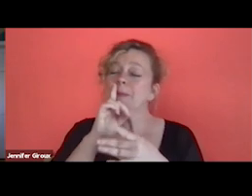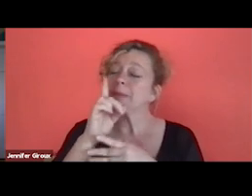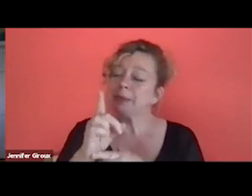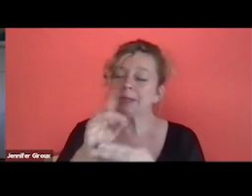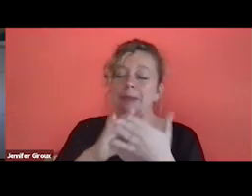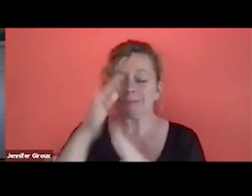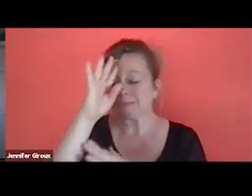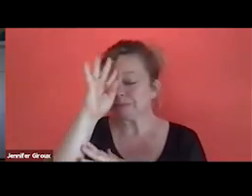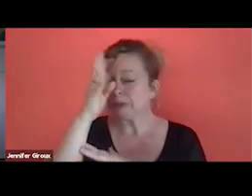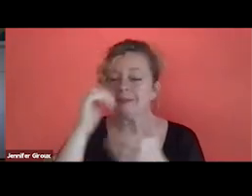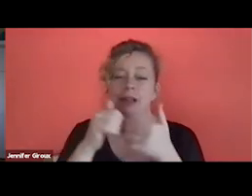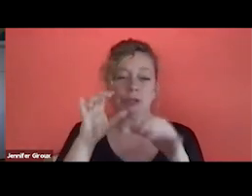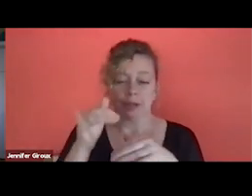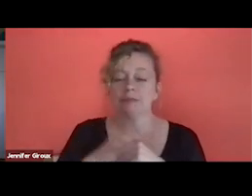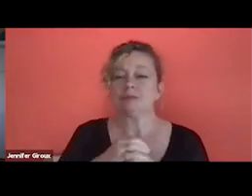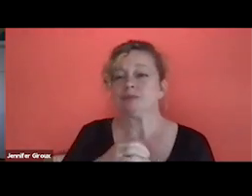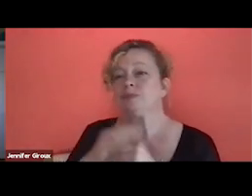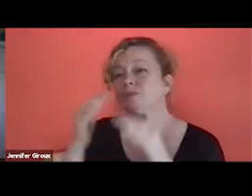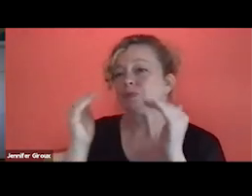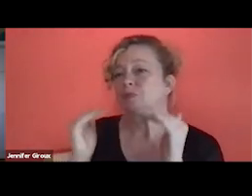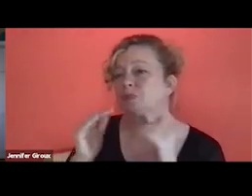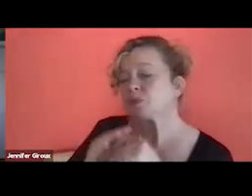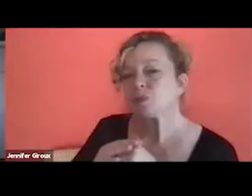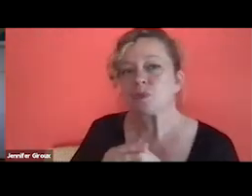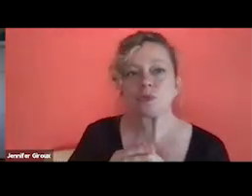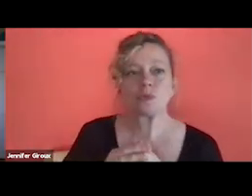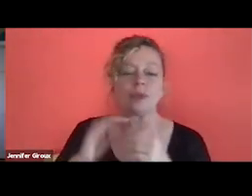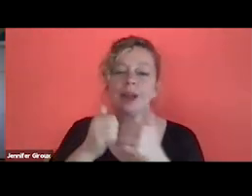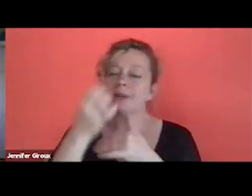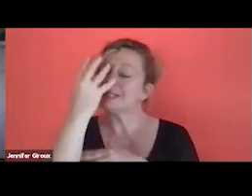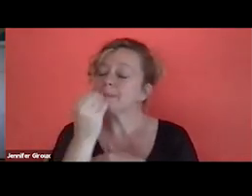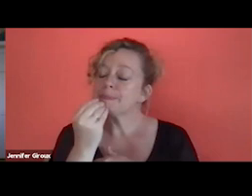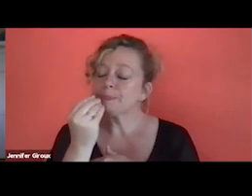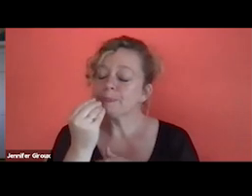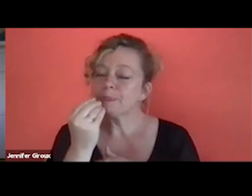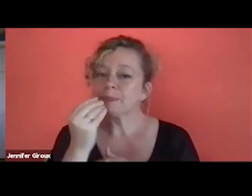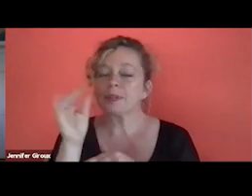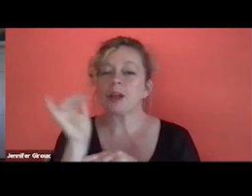al hacer esto. Siguiente diapositiva. La forma en que dormimos también es, por supuesto,